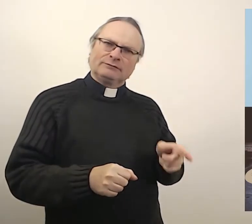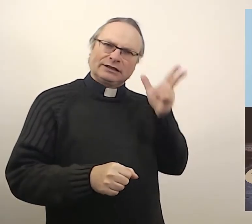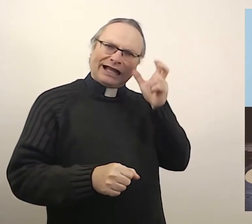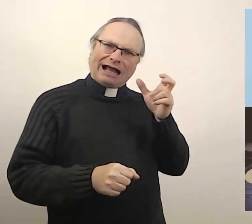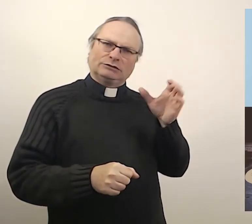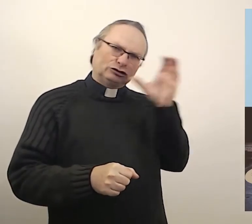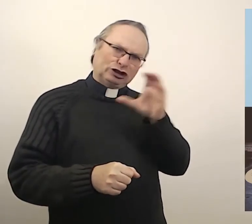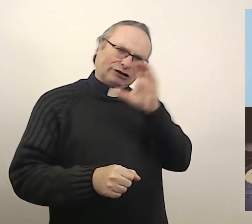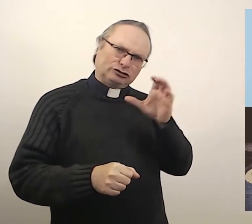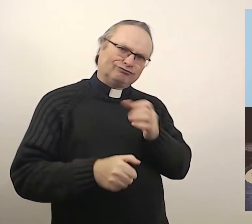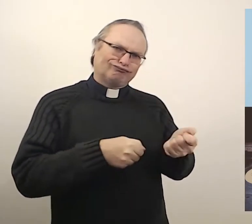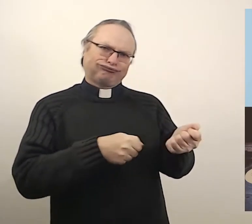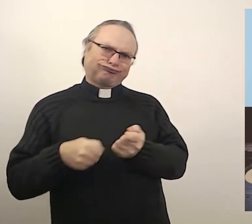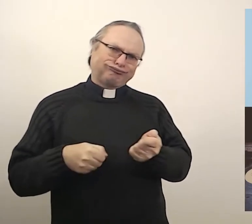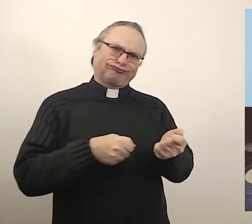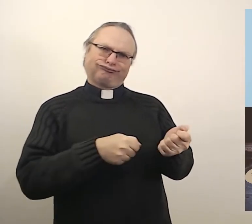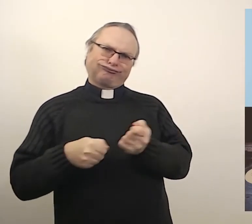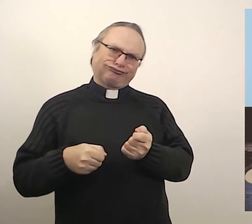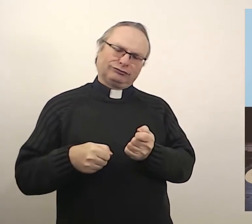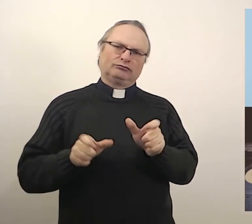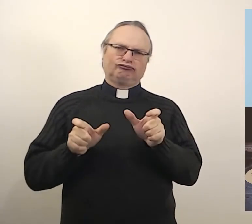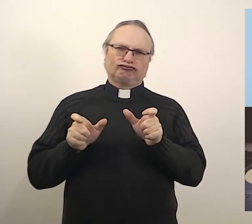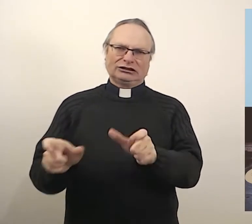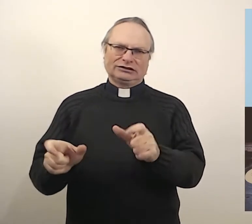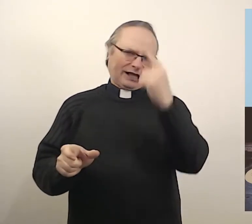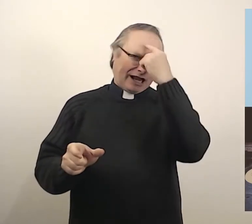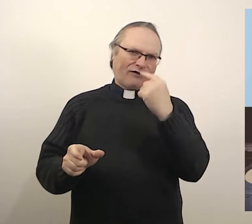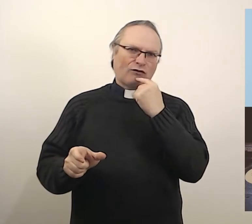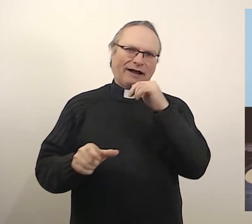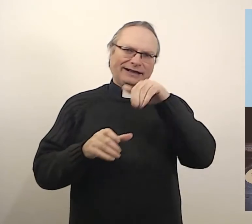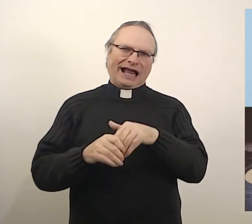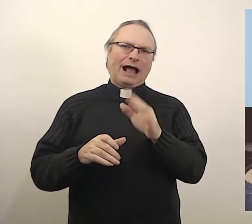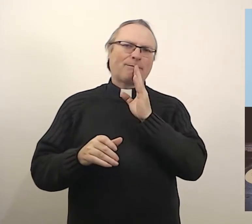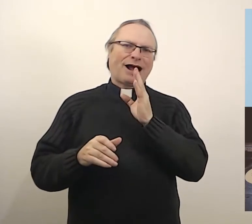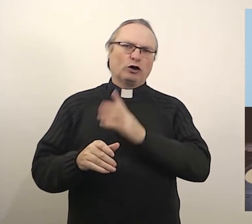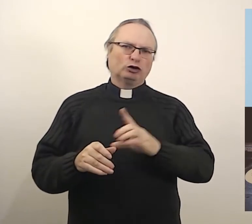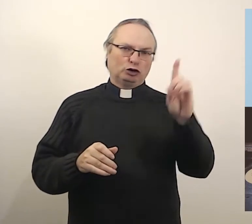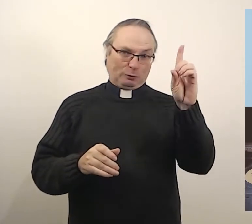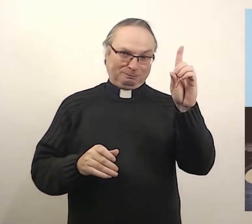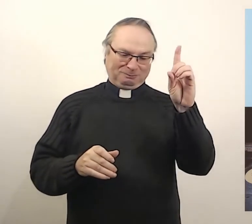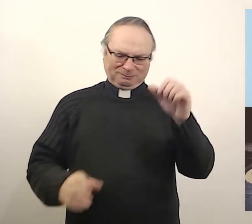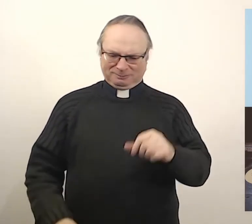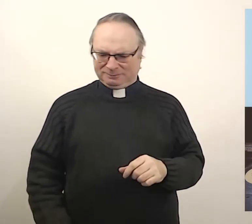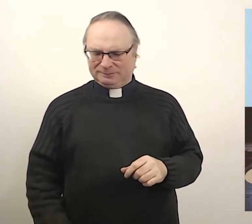le diable cherche à l'attirer, mais il le résiste par la foi dans la Parole de Dieu.